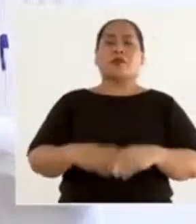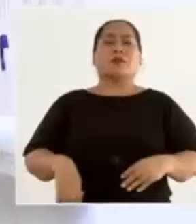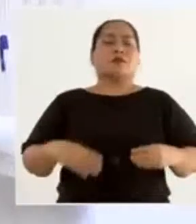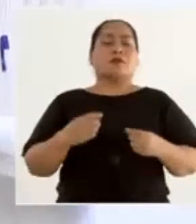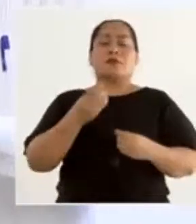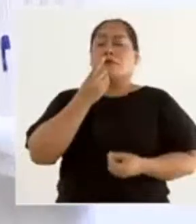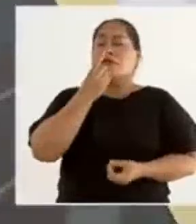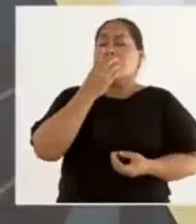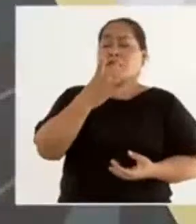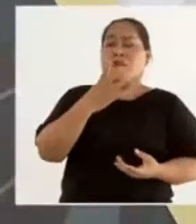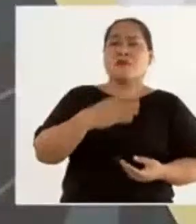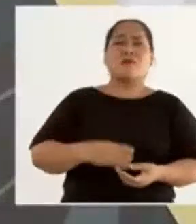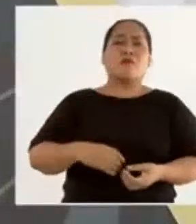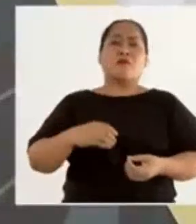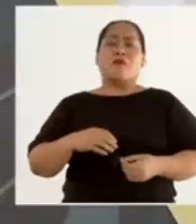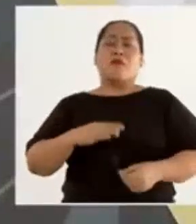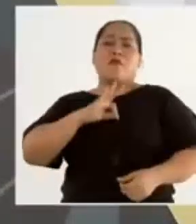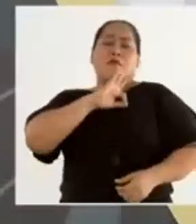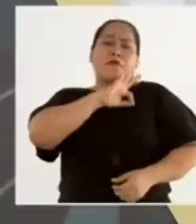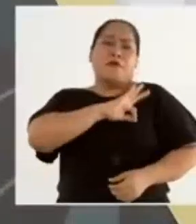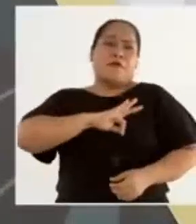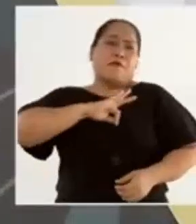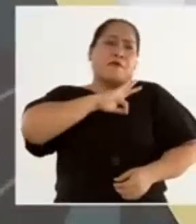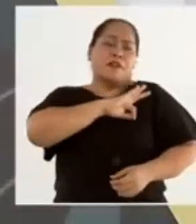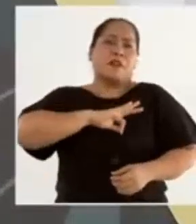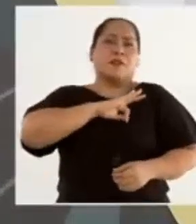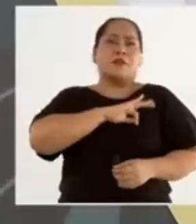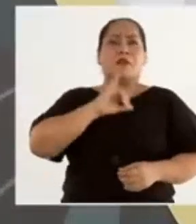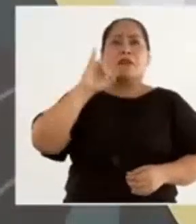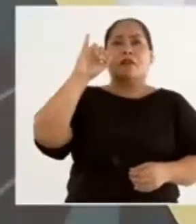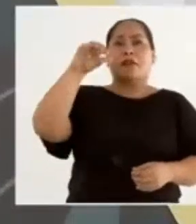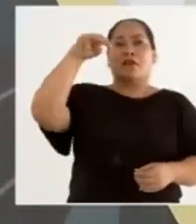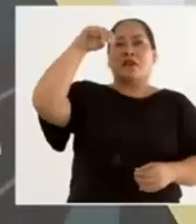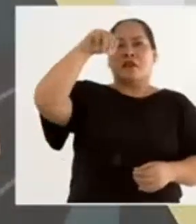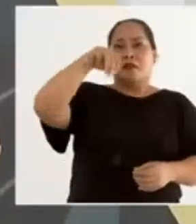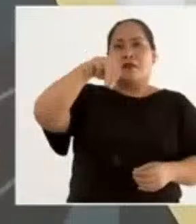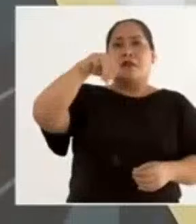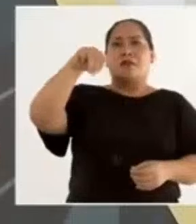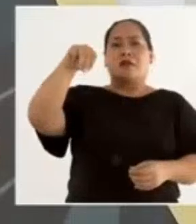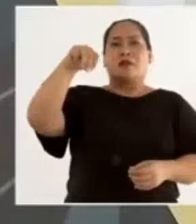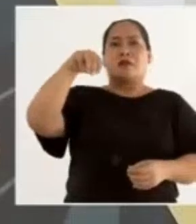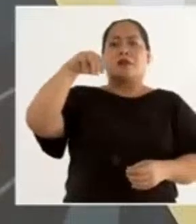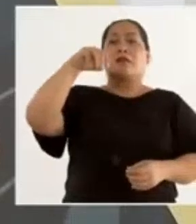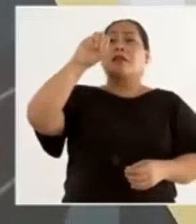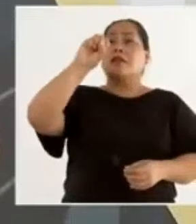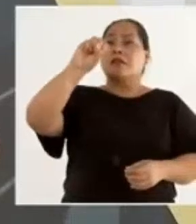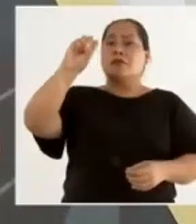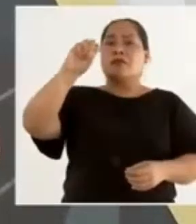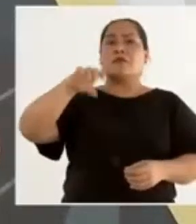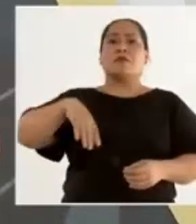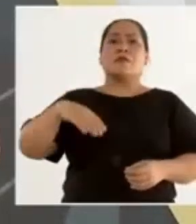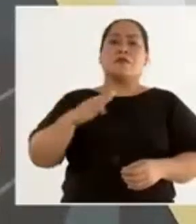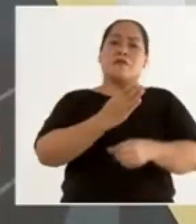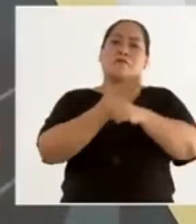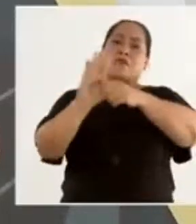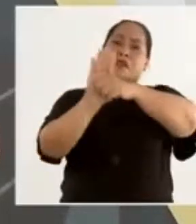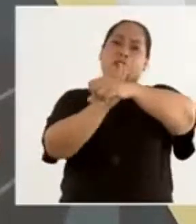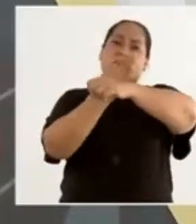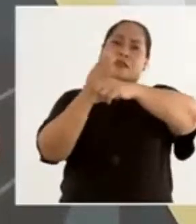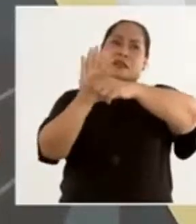Bienestar Alejandro Schrz precisamente por este servicio y la inauguración de este servicio y